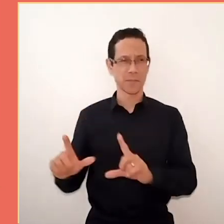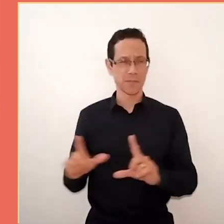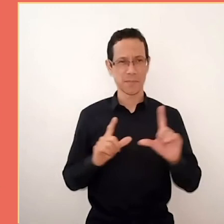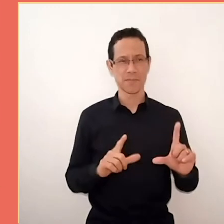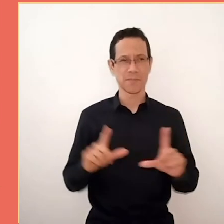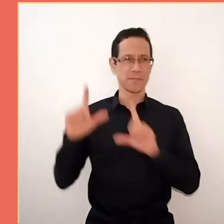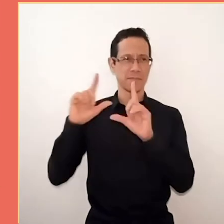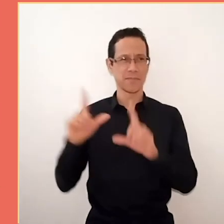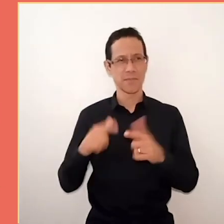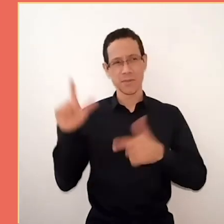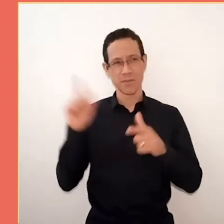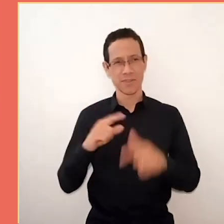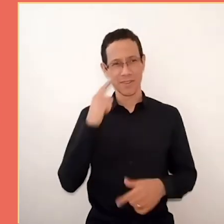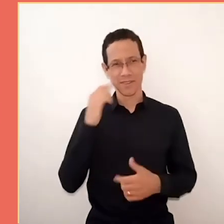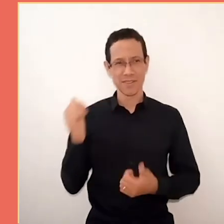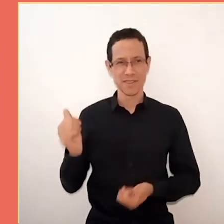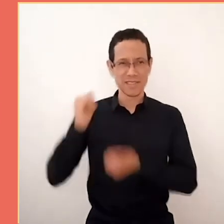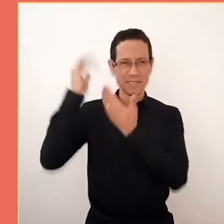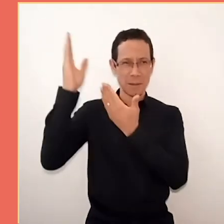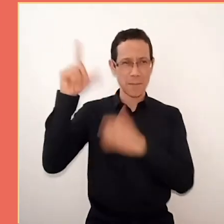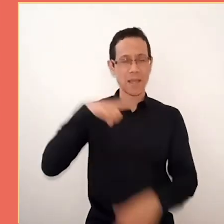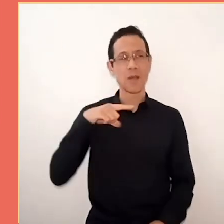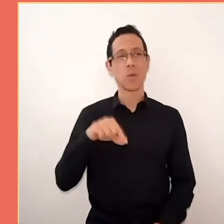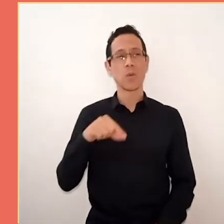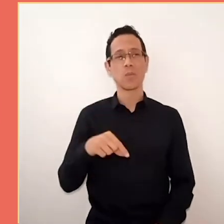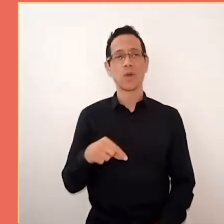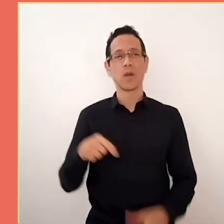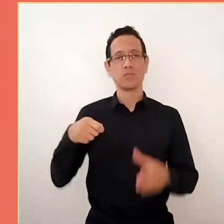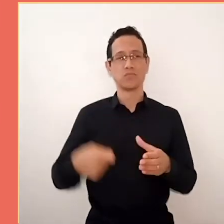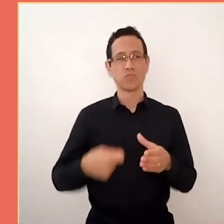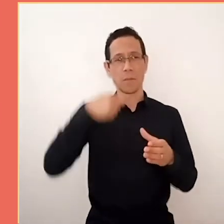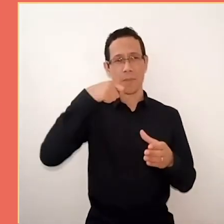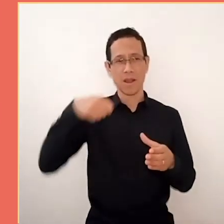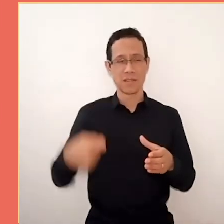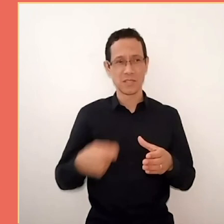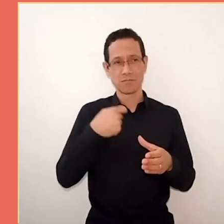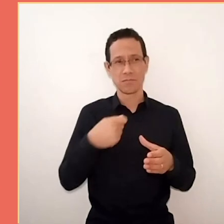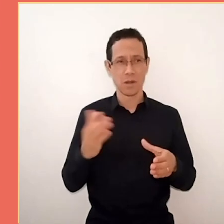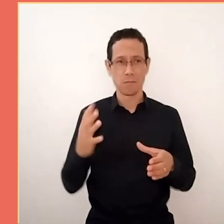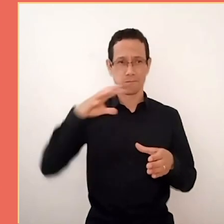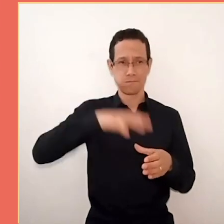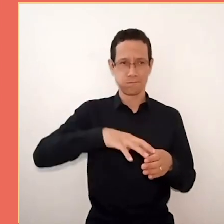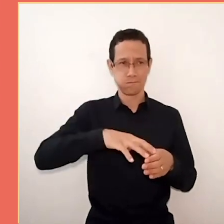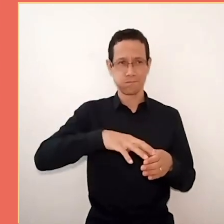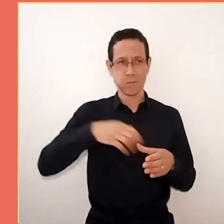uma sopeira fechada com uma colher dentro, depois tem um potinho de molho de pimenta.